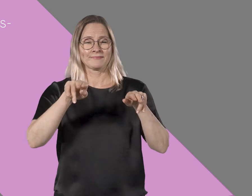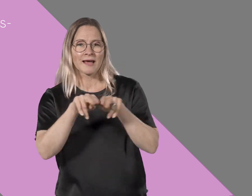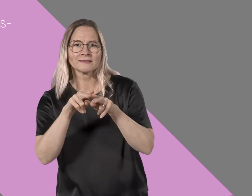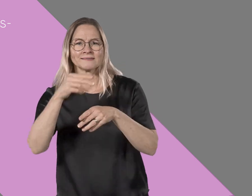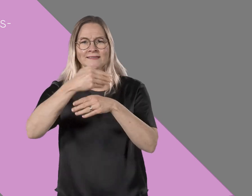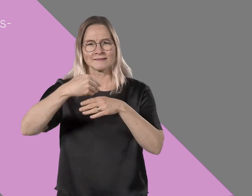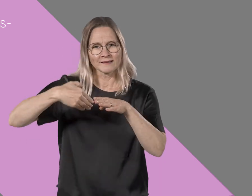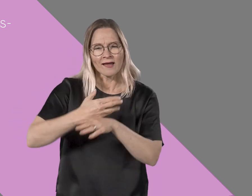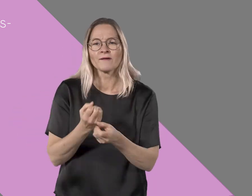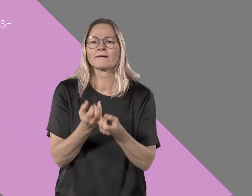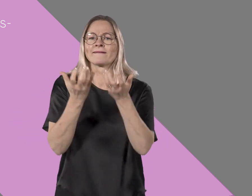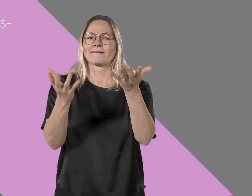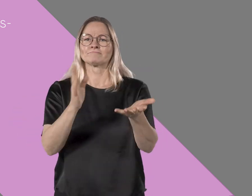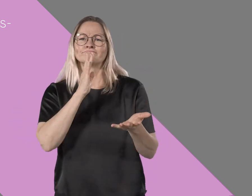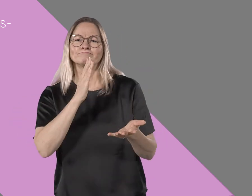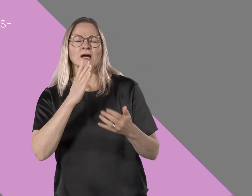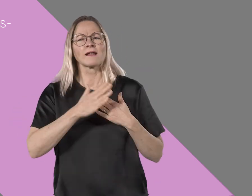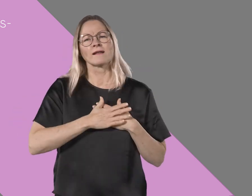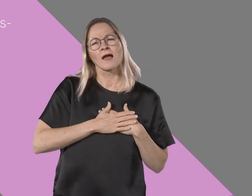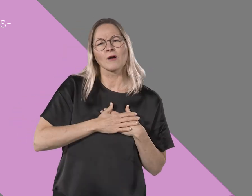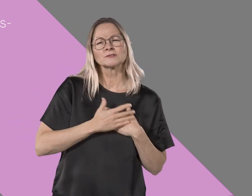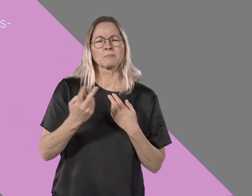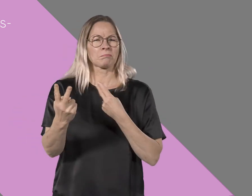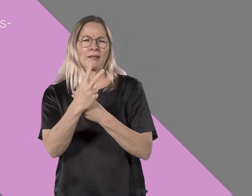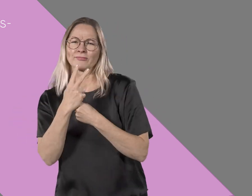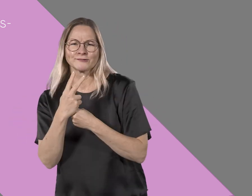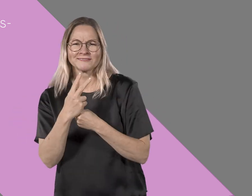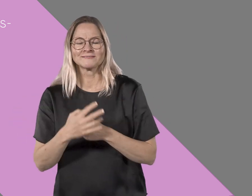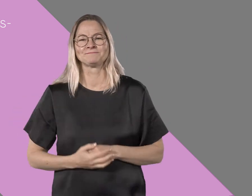rakkaudesta ja petoksesta tanssin ja teatterin keinoin.